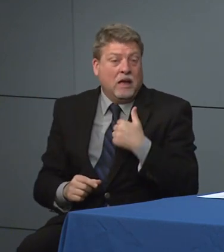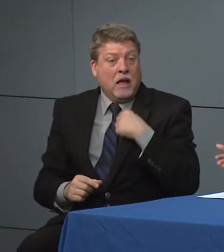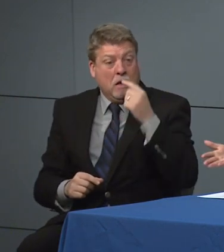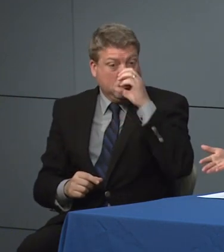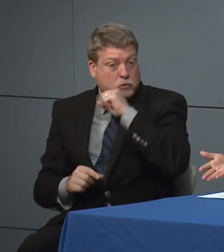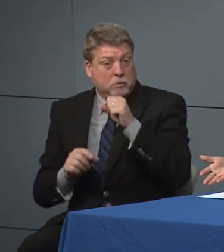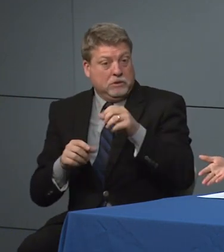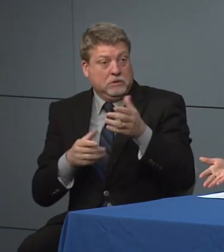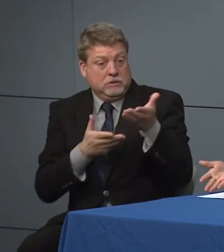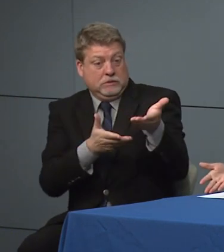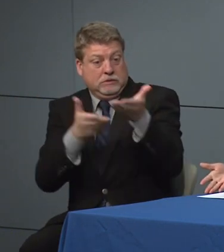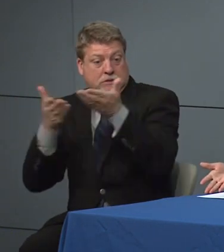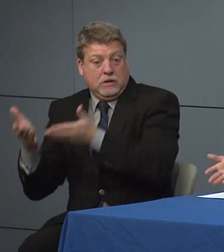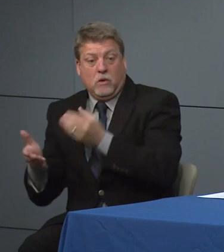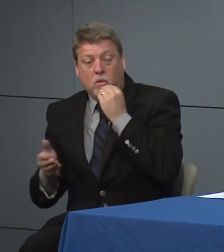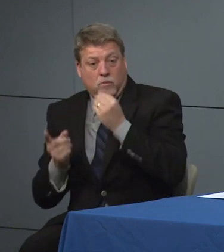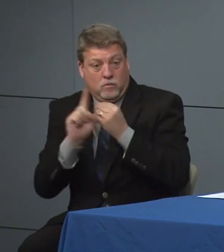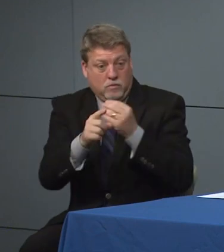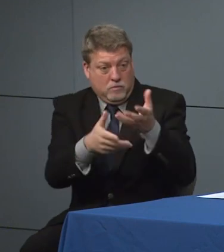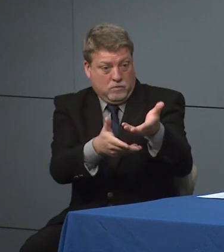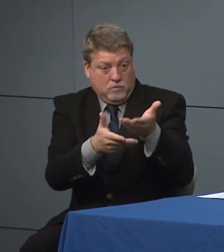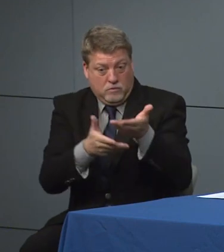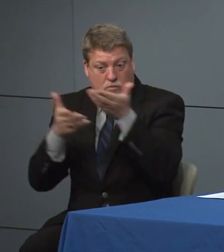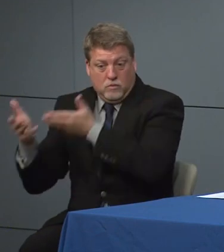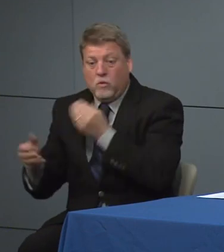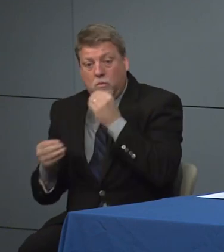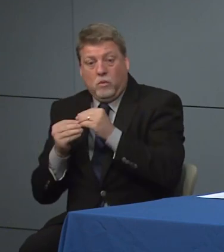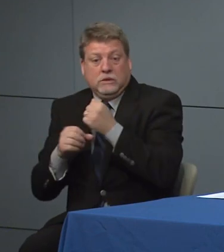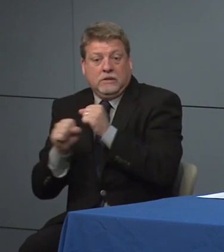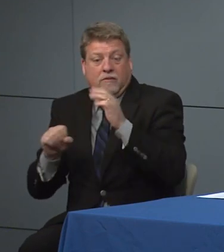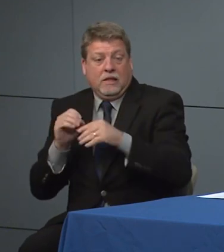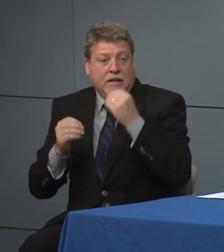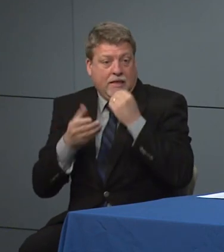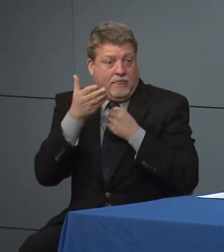Entonces, probablemente y el llevar comida a la casa sean